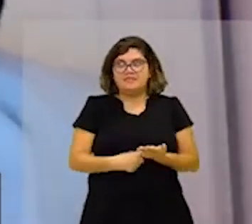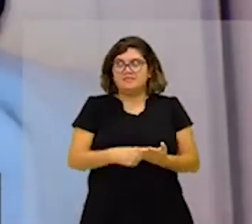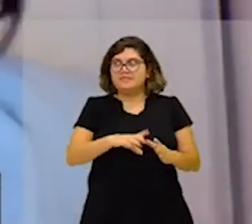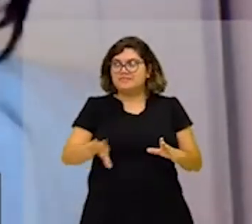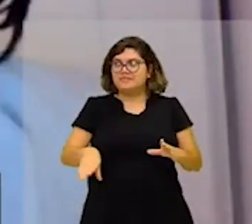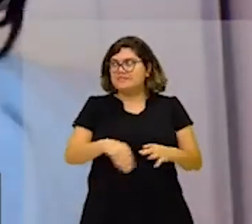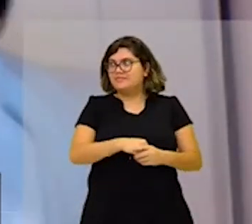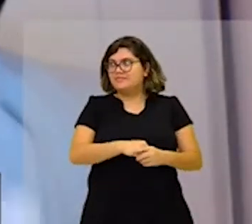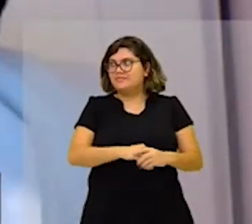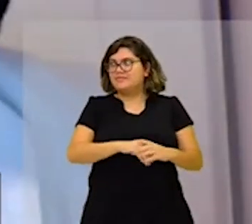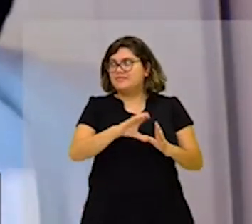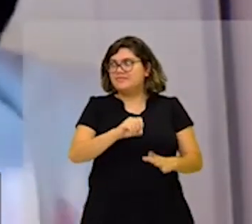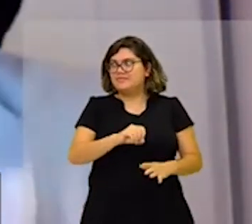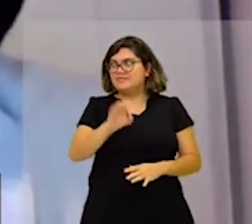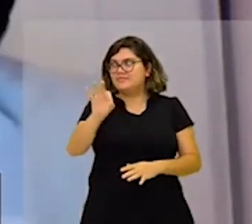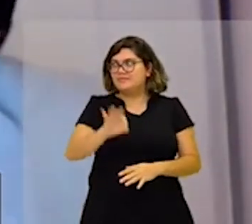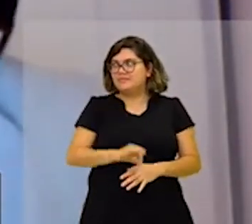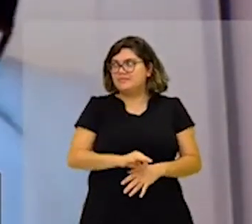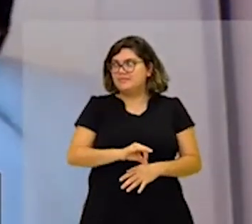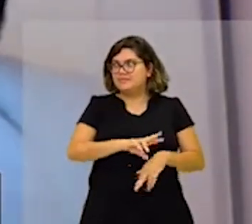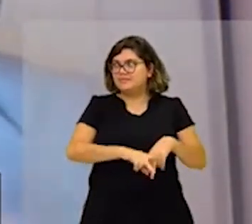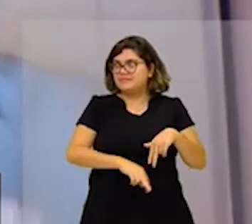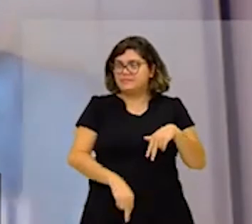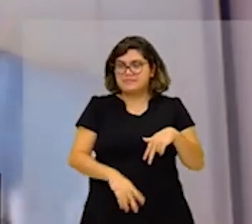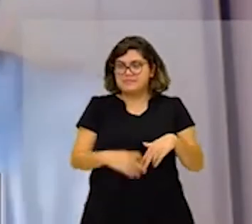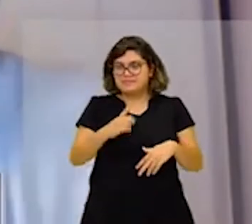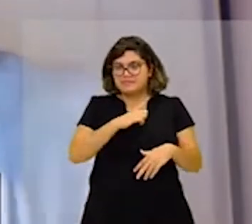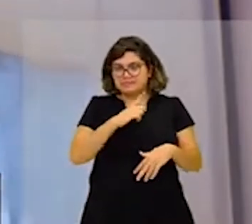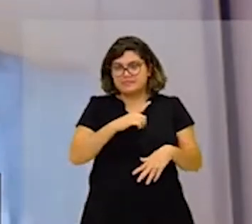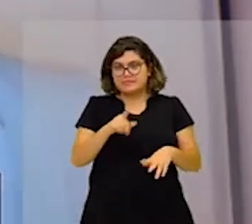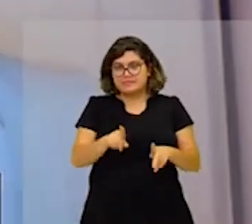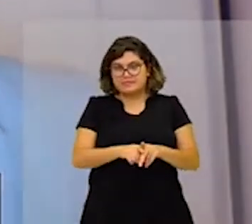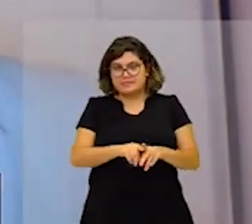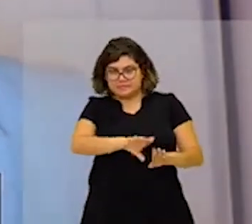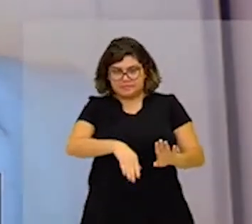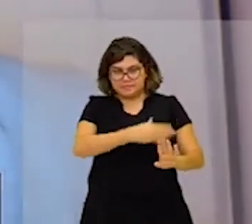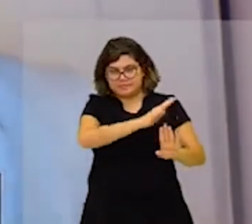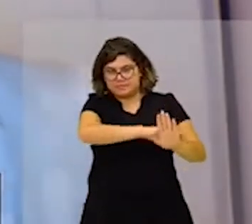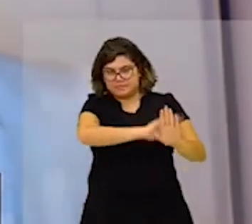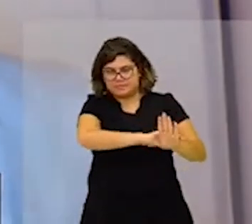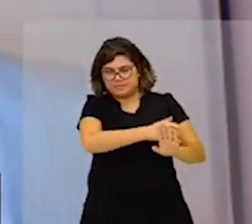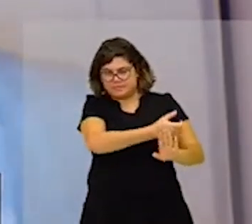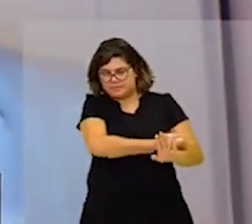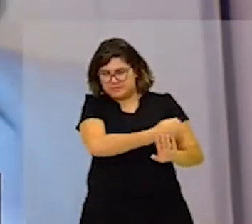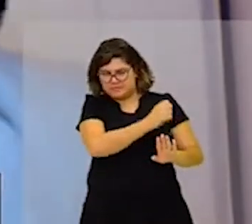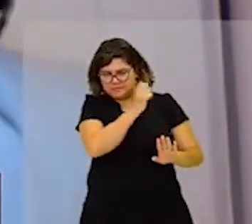gênero né candidaturas laranjas esse investimento nas candidaturas tornava as coisas todas não